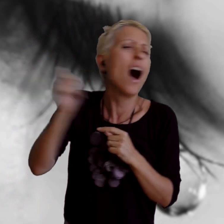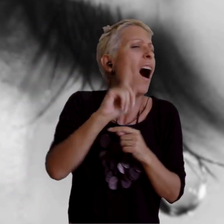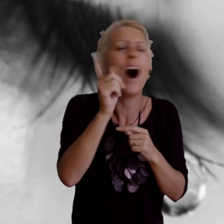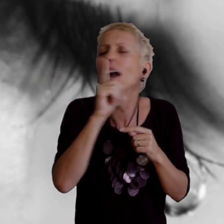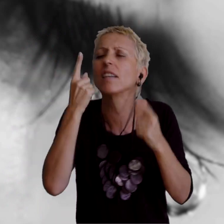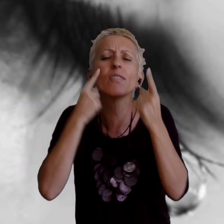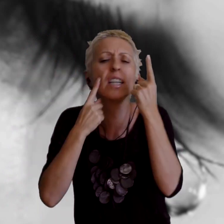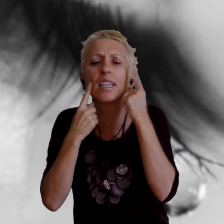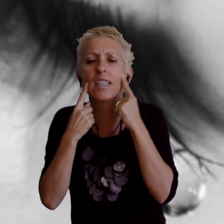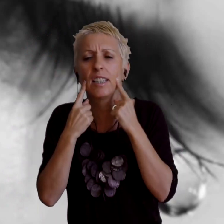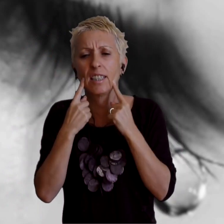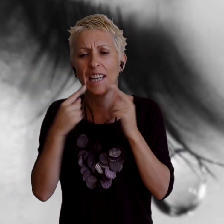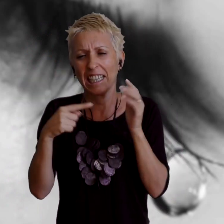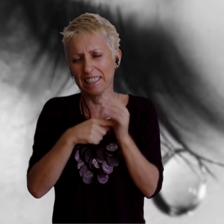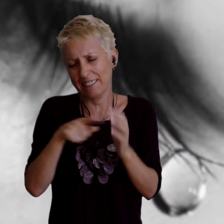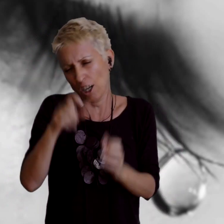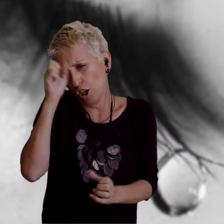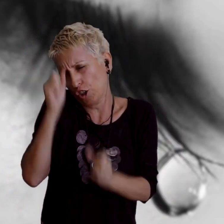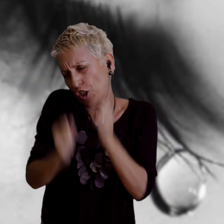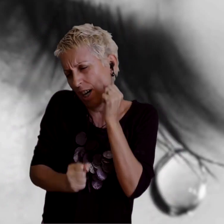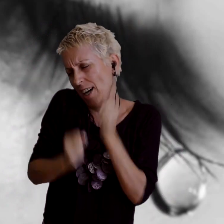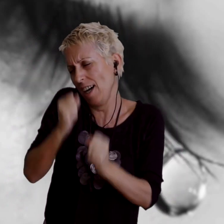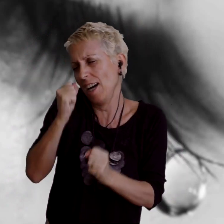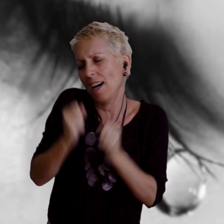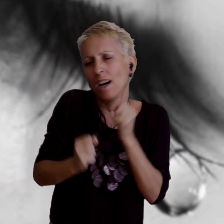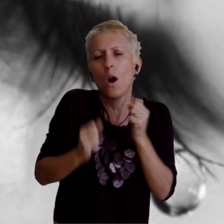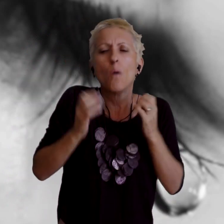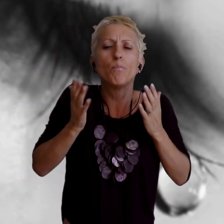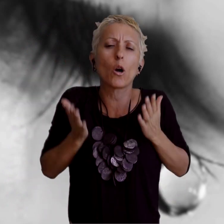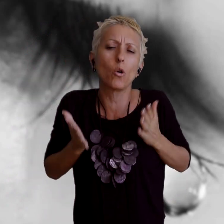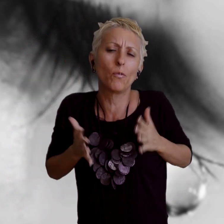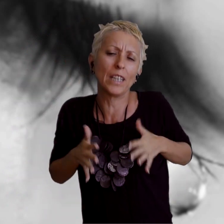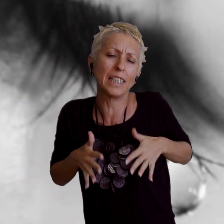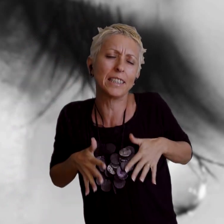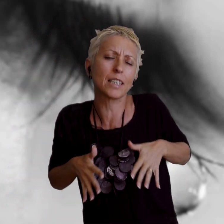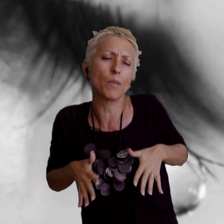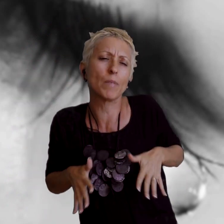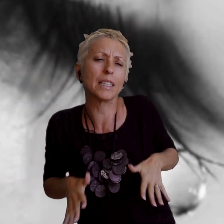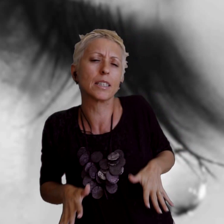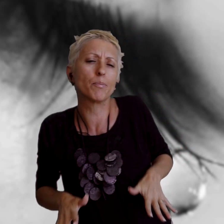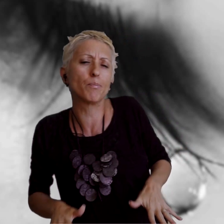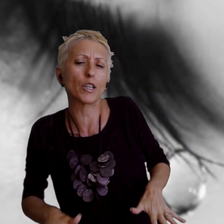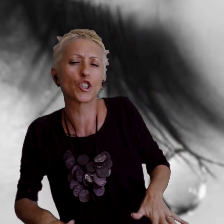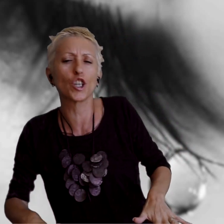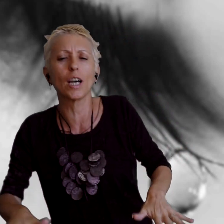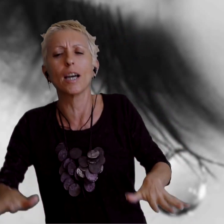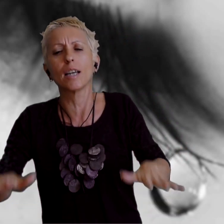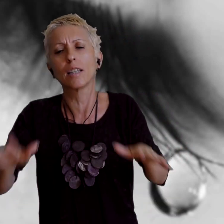אל תבכי כי זה קשה בגופי זה מתפשט